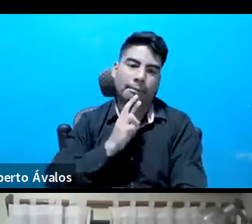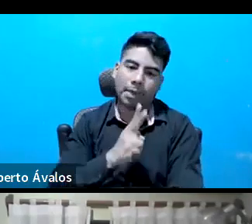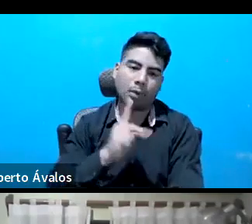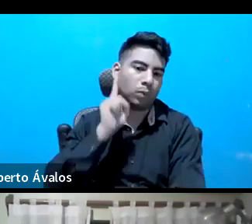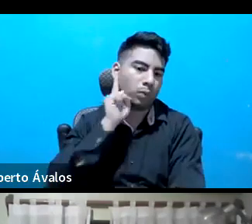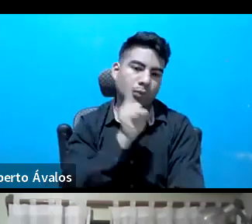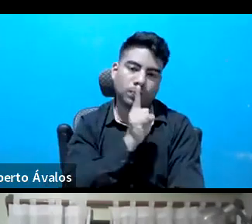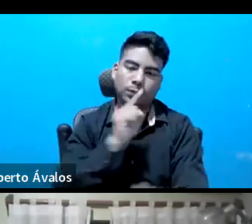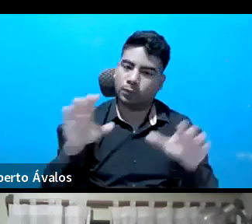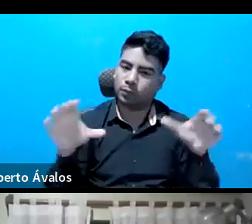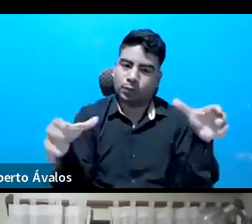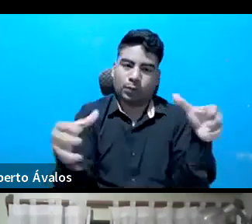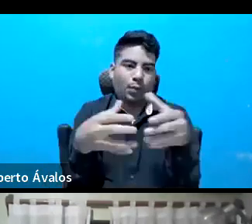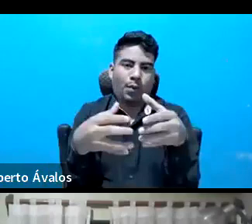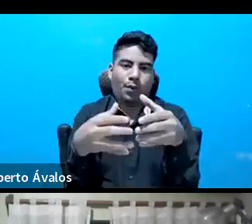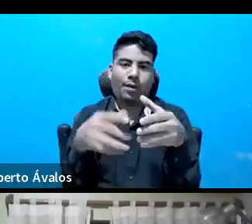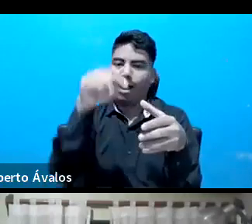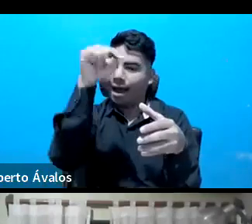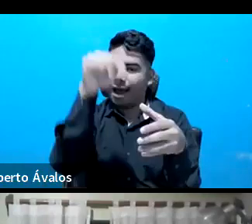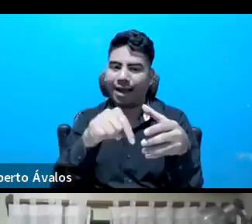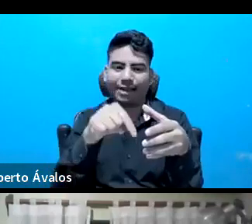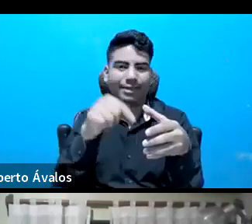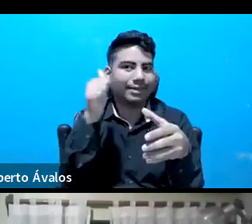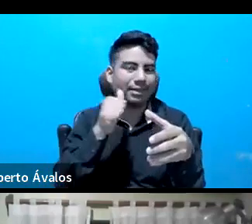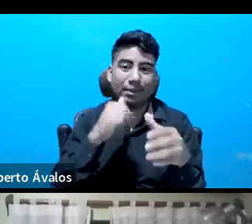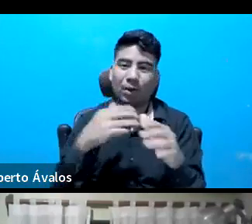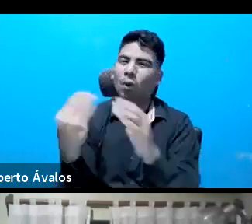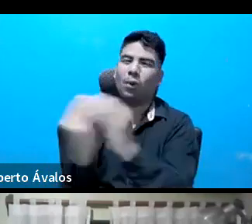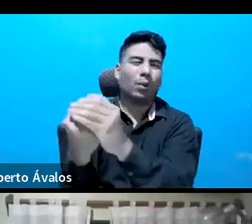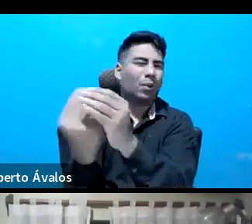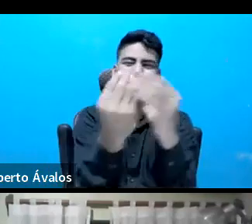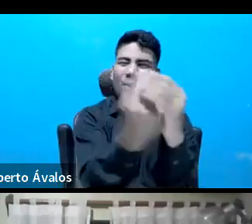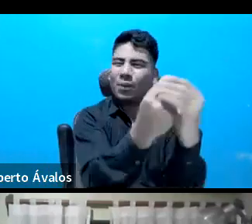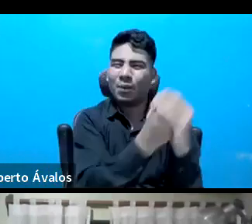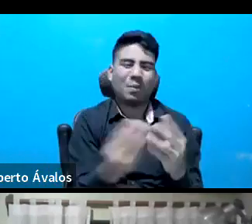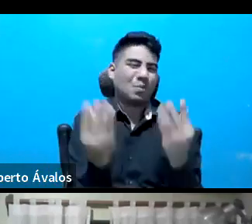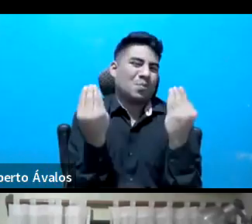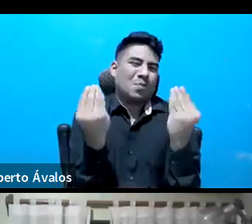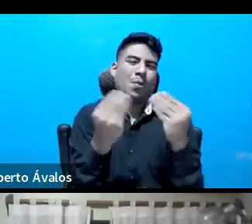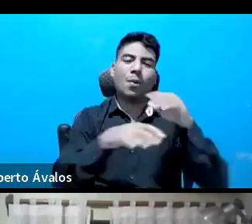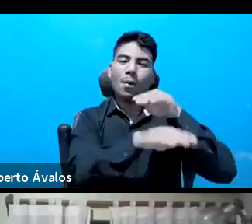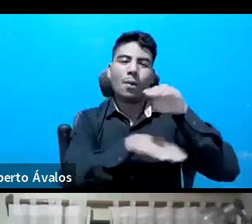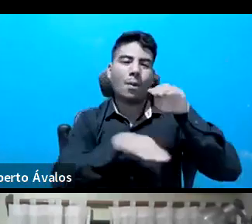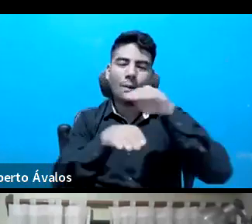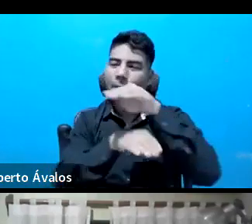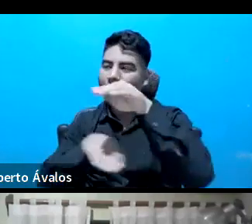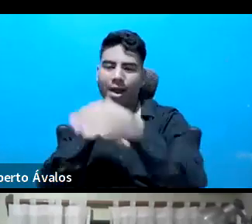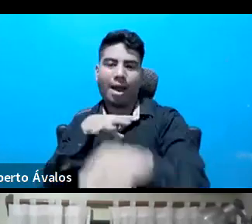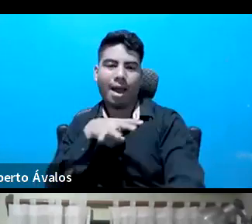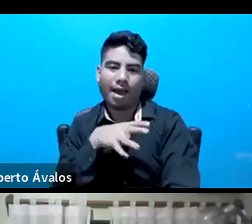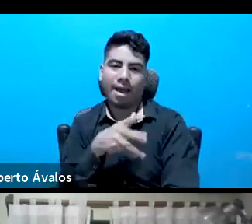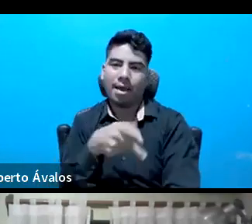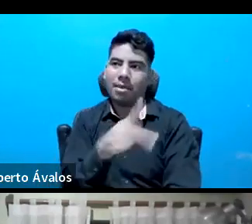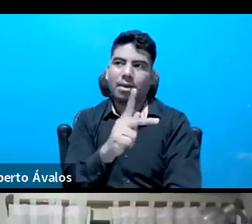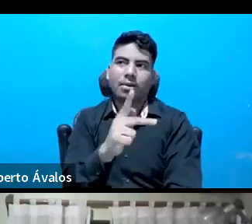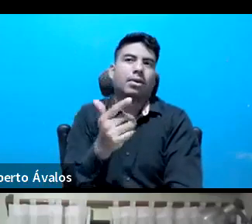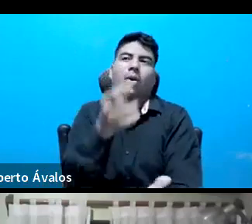zorros. Hay que hacer que acercarse a la comunidad. Va a ad. Vas a encontrar muchos cursos Vas a encontrar muchos cursos. Que son básicos, y luego ya se son básicos, y luego ya se quedan ahí